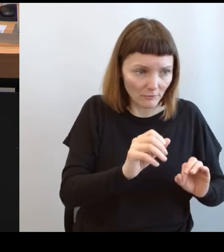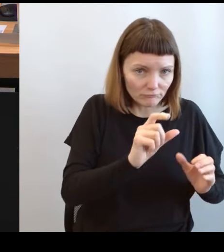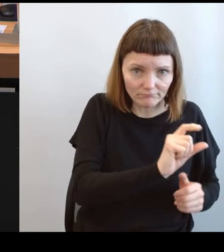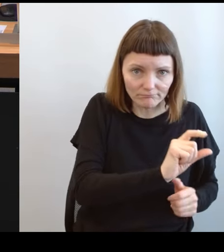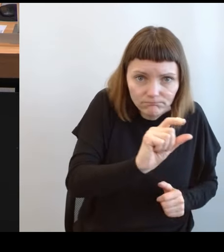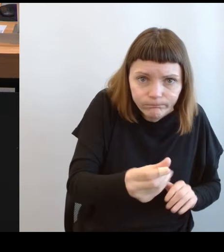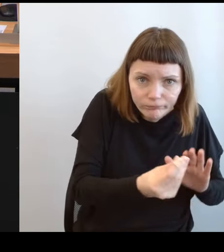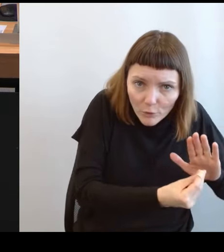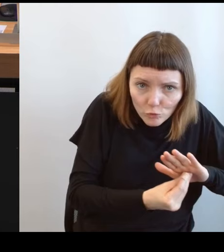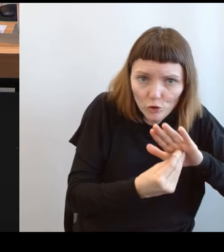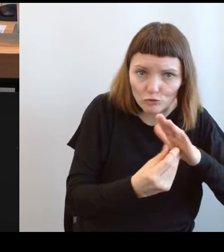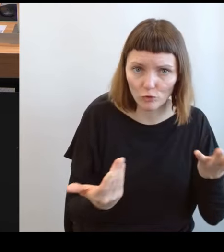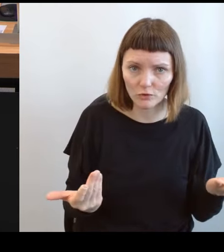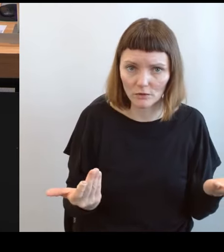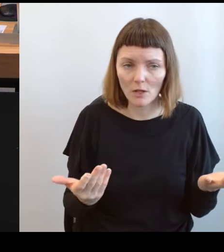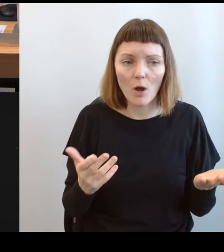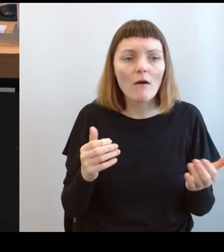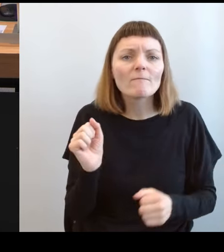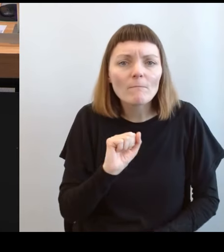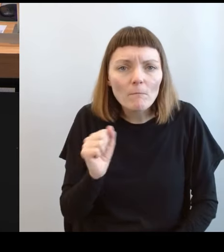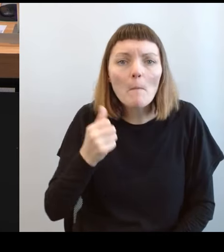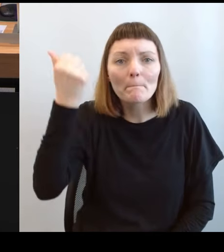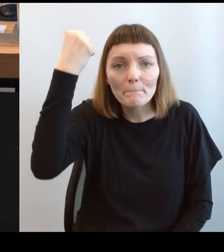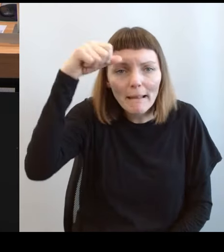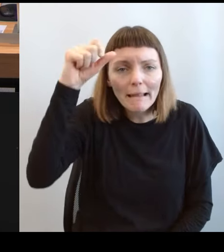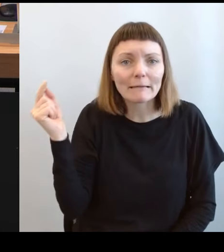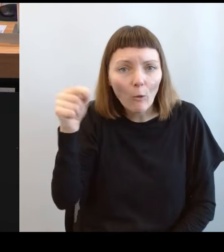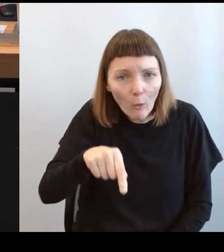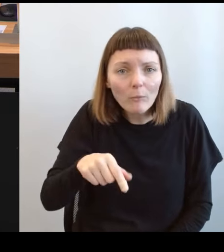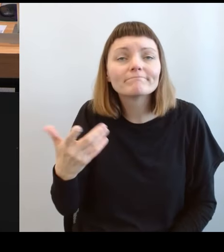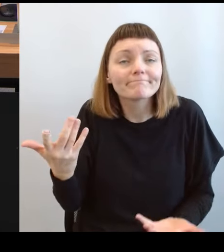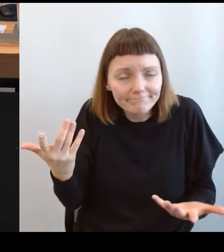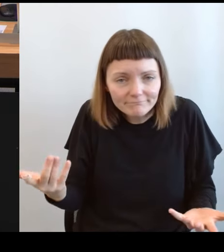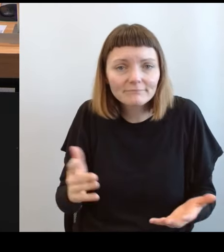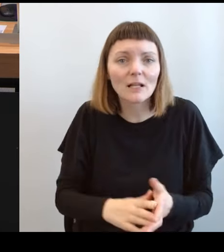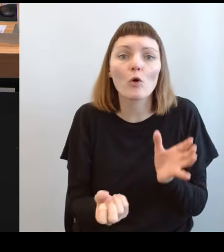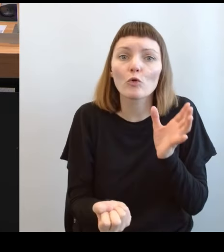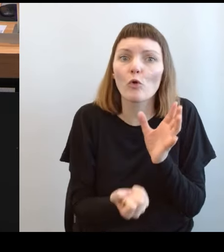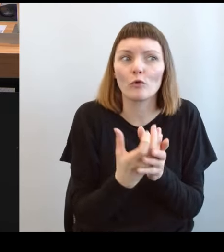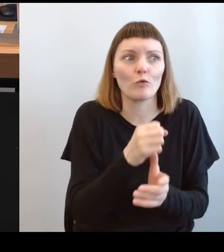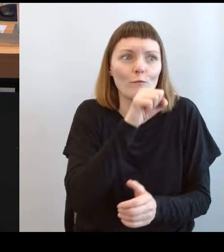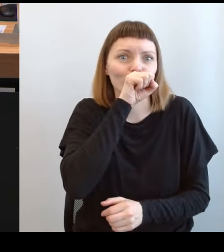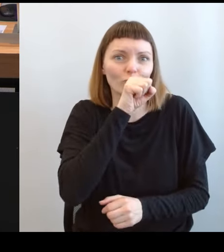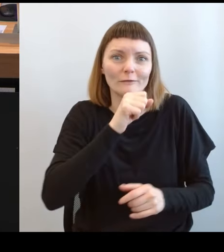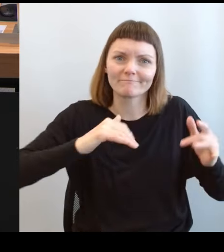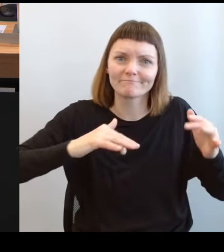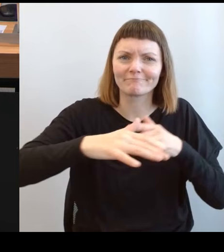Es ist die Kultur, die die Menschen anzieht. Ob Tristan oder Techno, ob alte Meister oder Street Art;